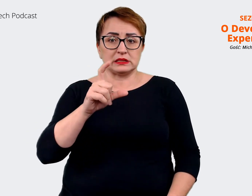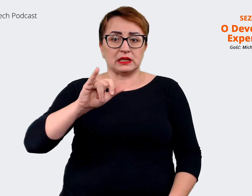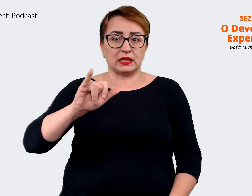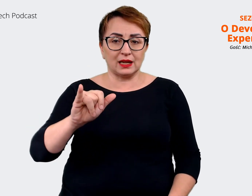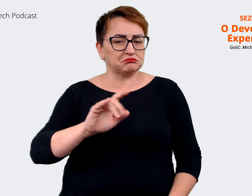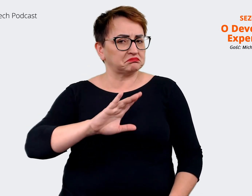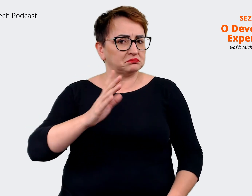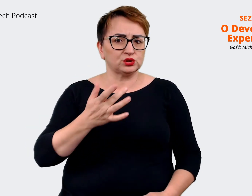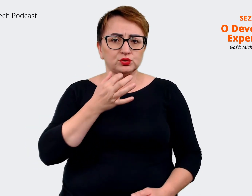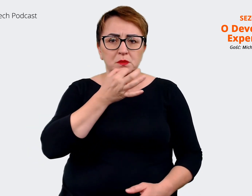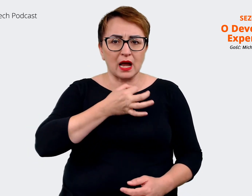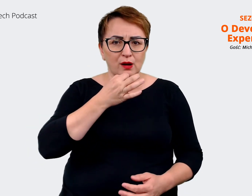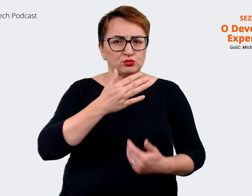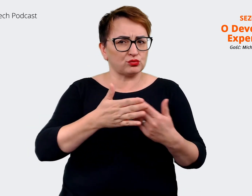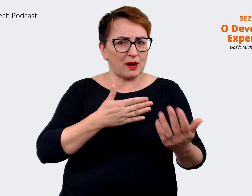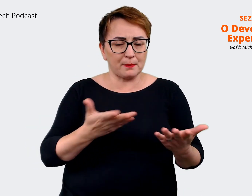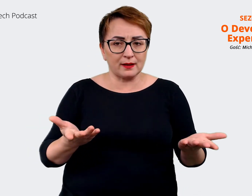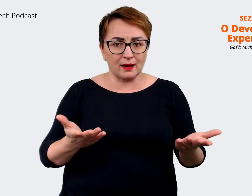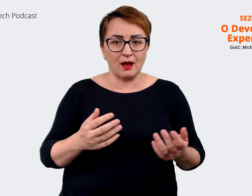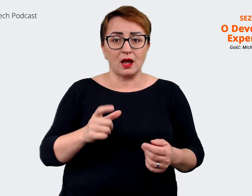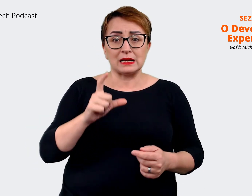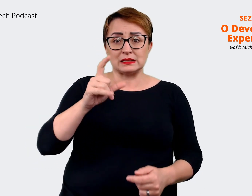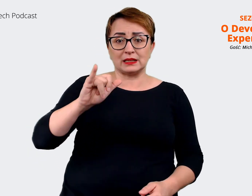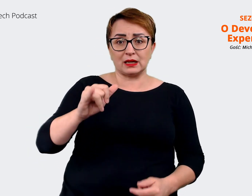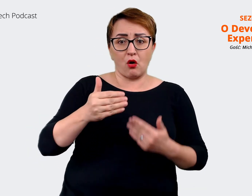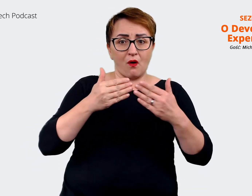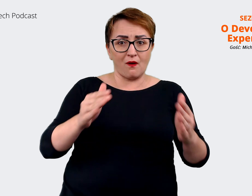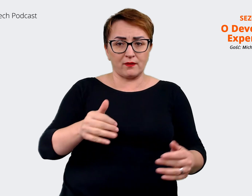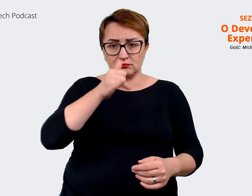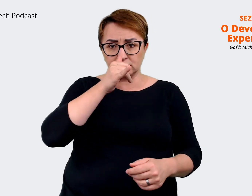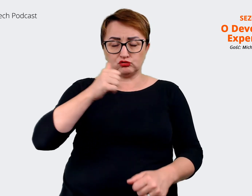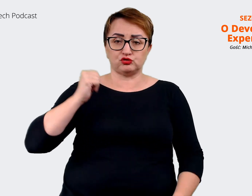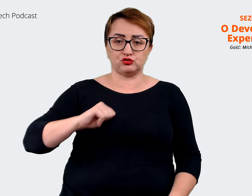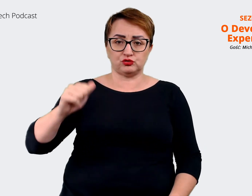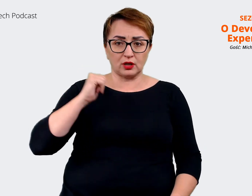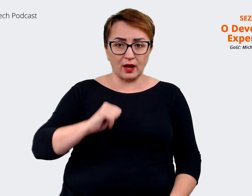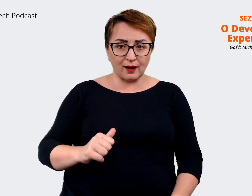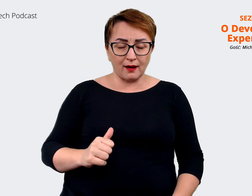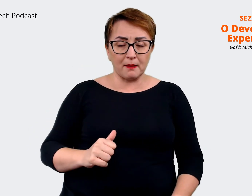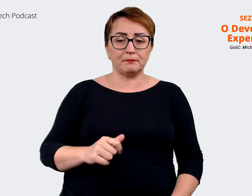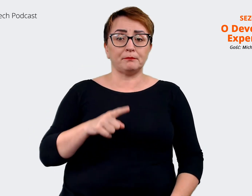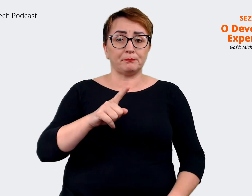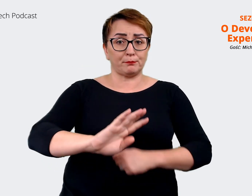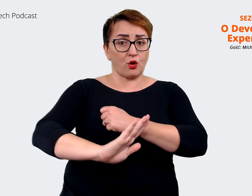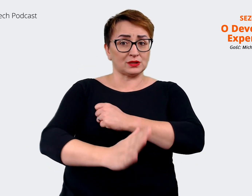więc żeby w ogóle taki CI się odpalił to ludzie trochę czekają i na bazie tych danych też wiemy